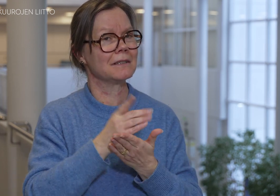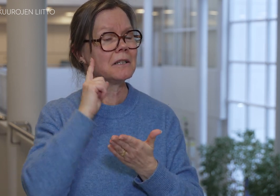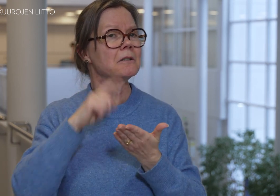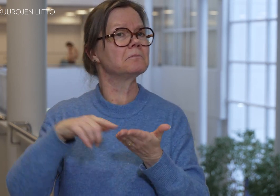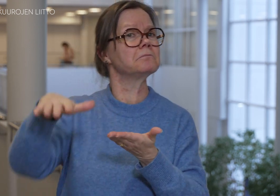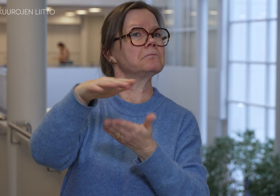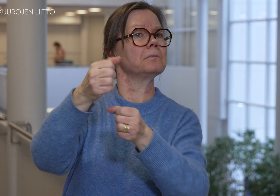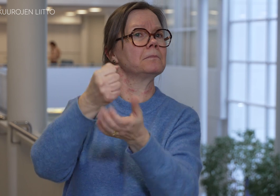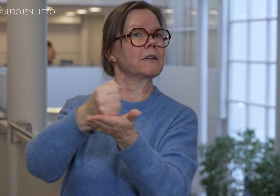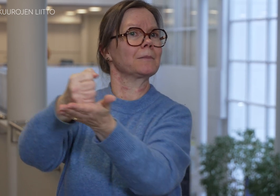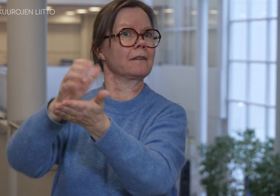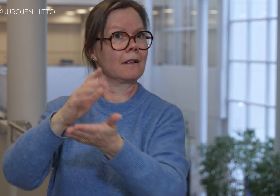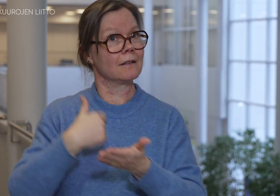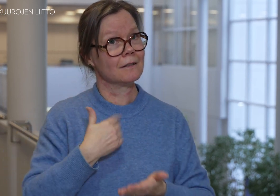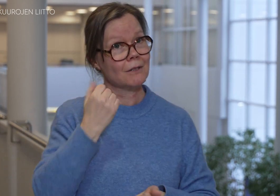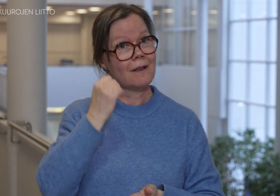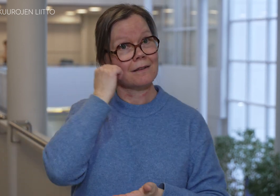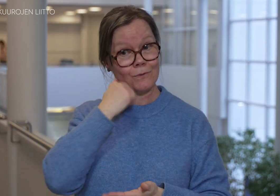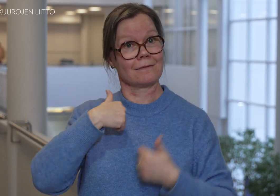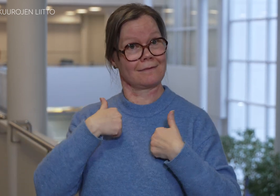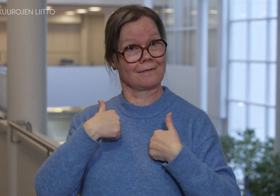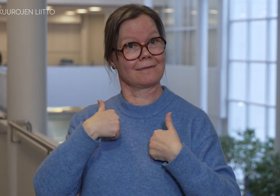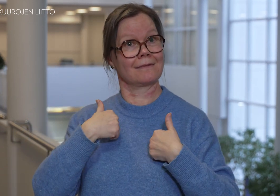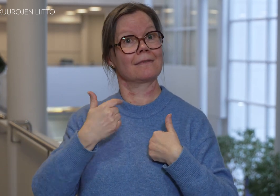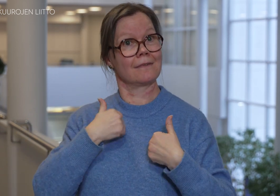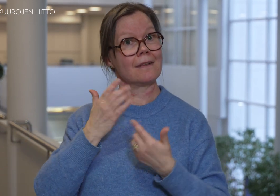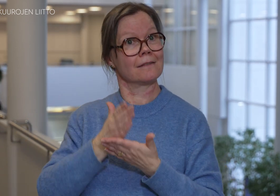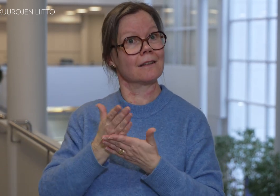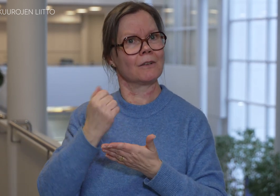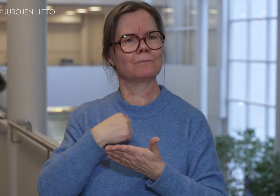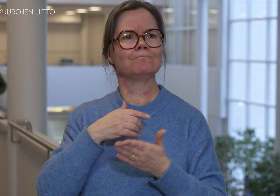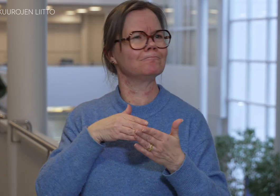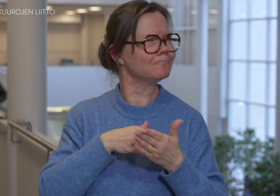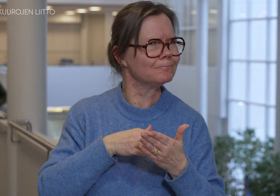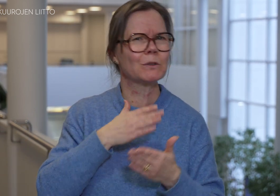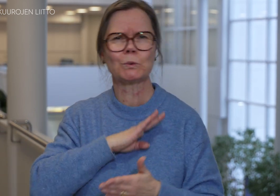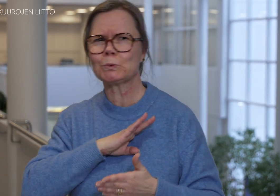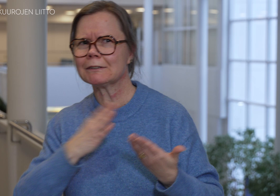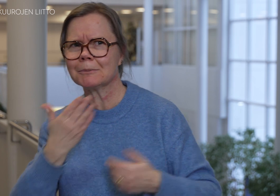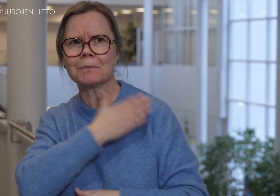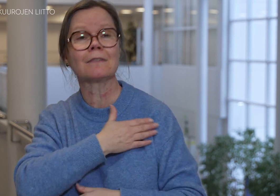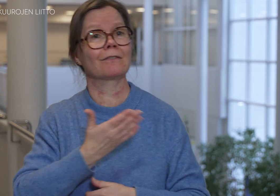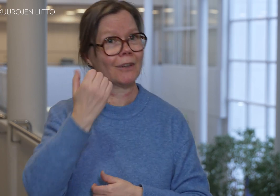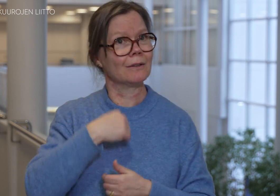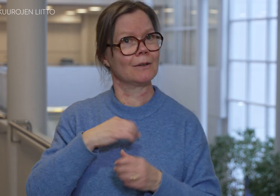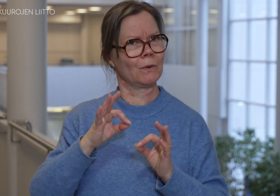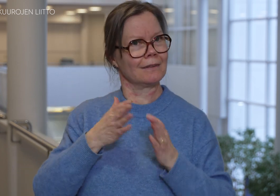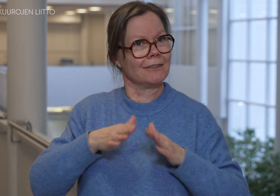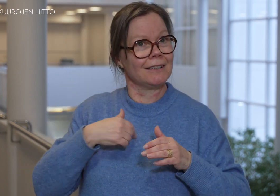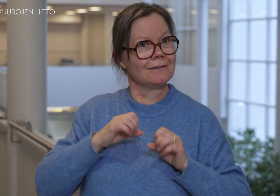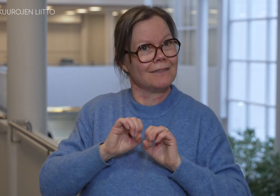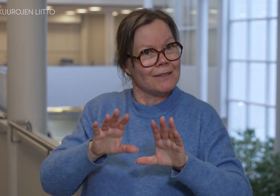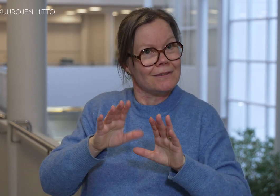Kaikki ei aina ole kiinni päättäjistä, vaan alueen asukkaana voi itsekin vaikuttaa epäkohtiin.